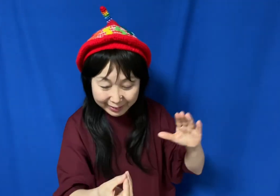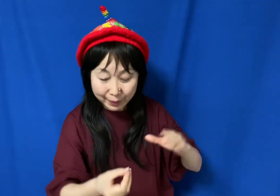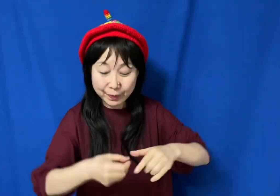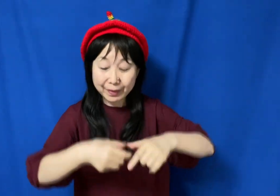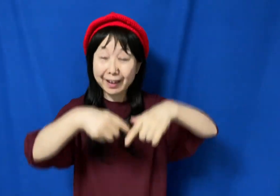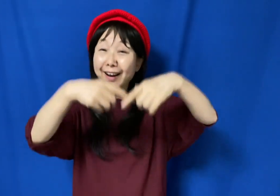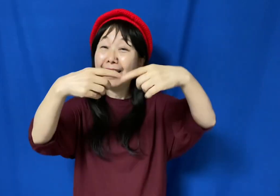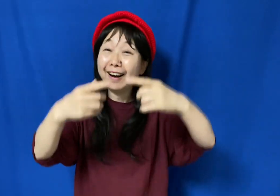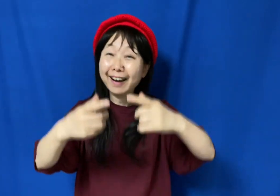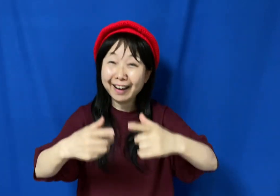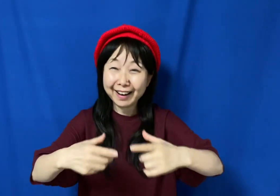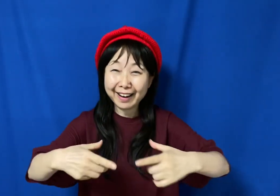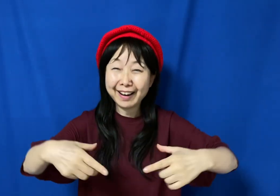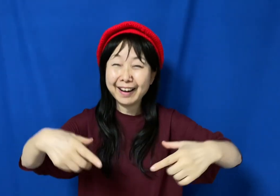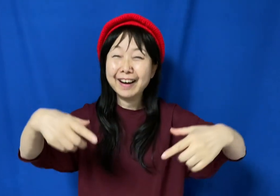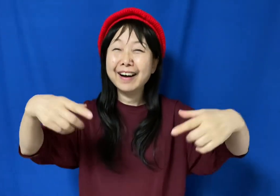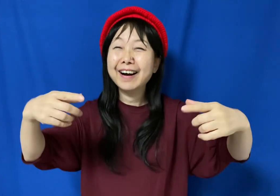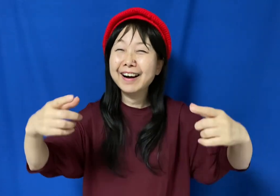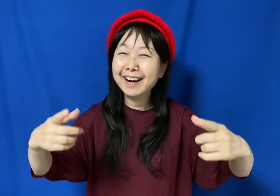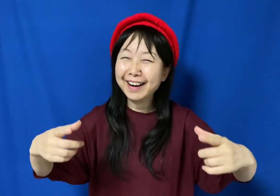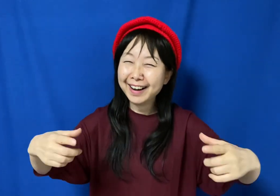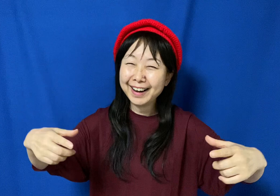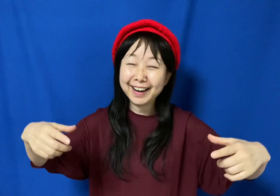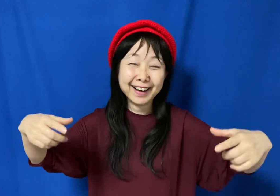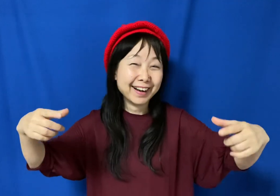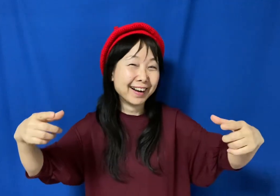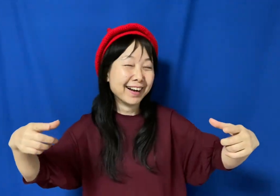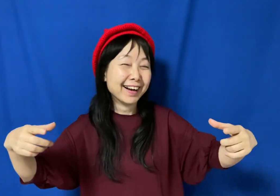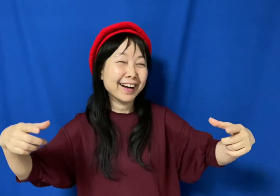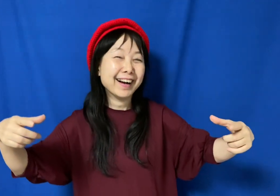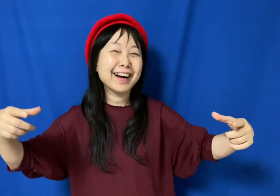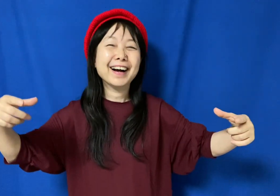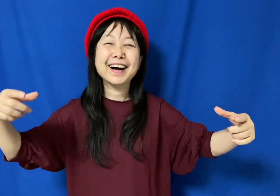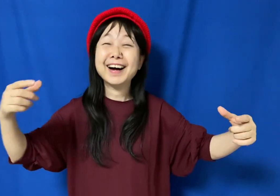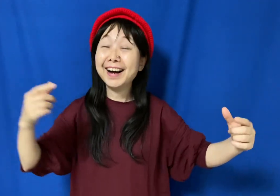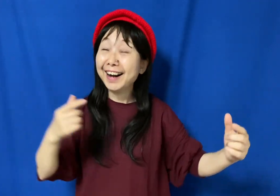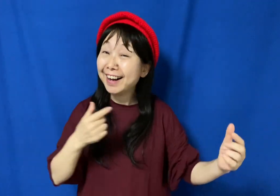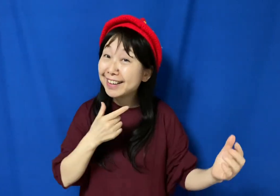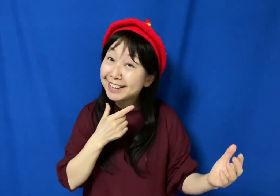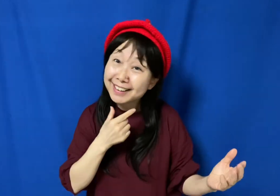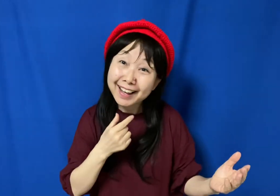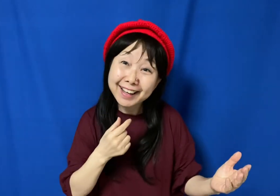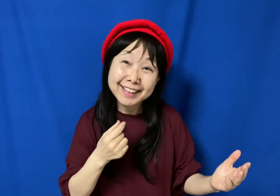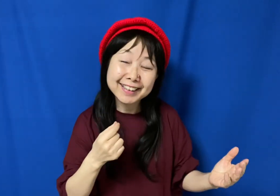落とせるもので（手話：波紋） ありたい（手話：欲しい）